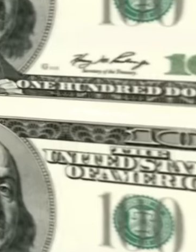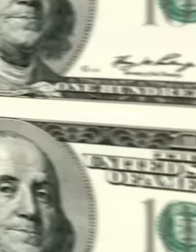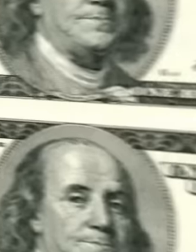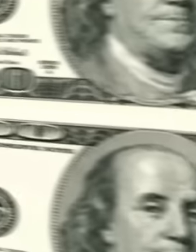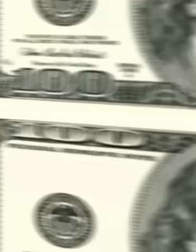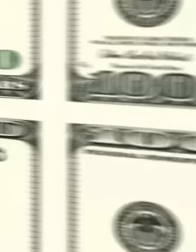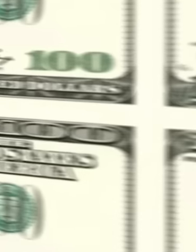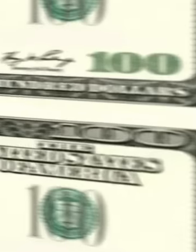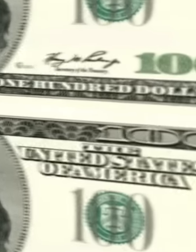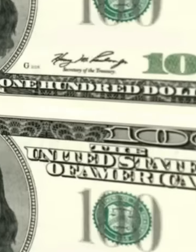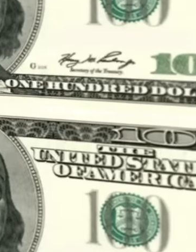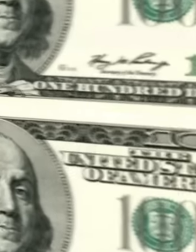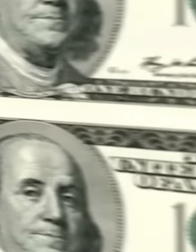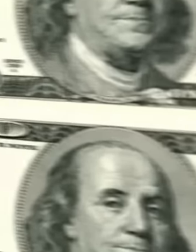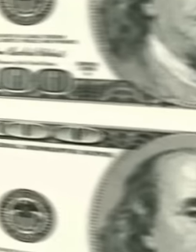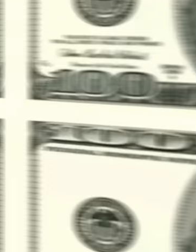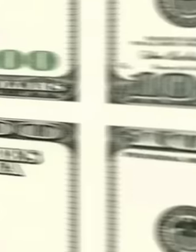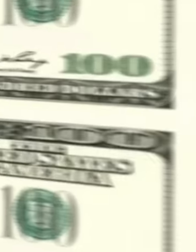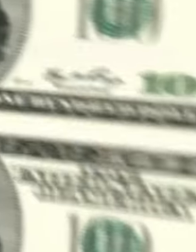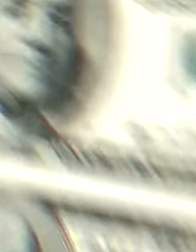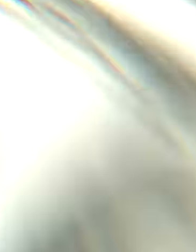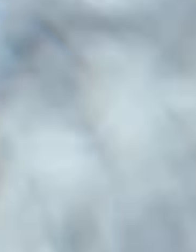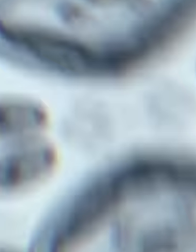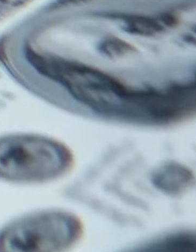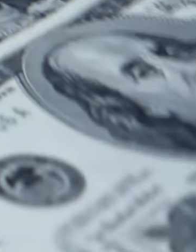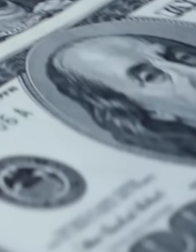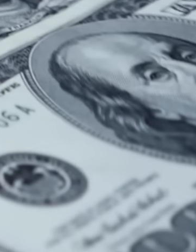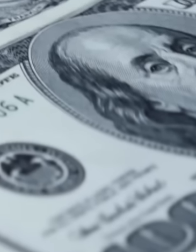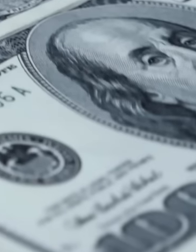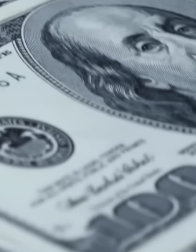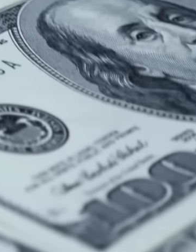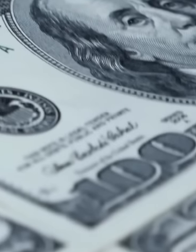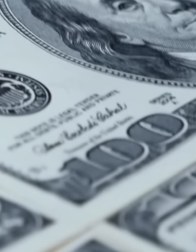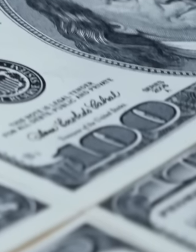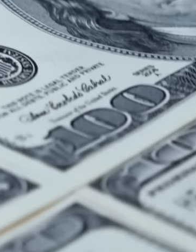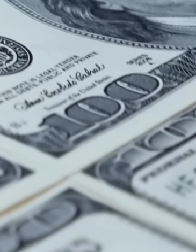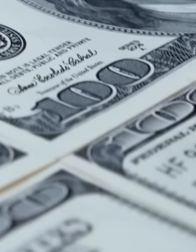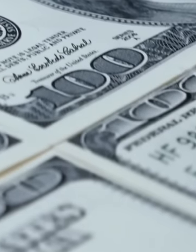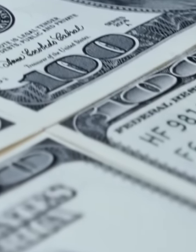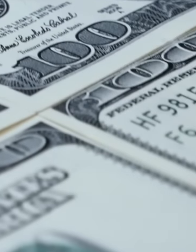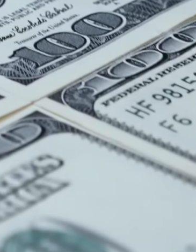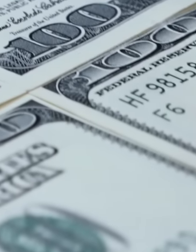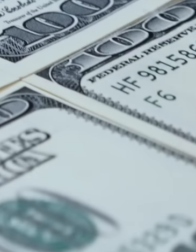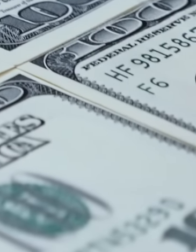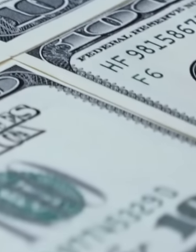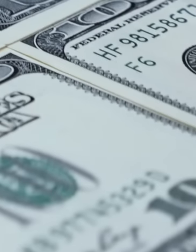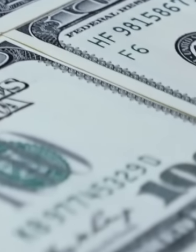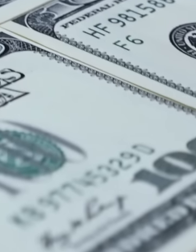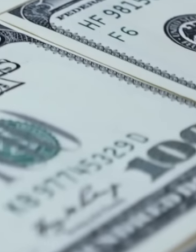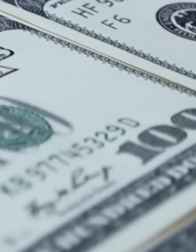económica llega a cifras monumentales comparables a las de una de las 10 economías más importantes